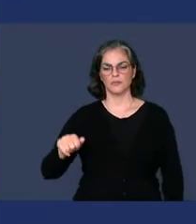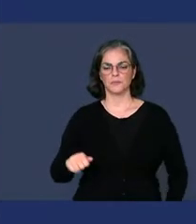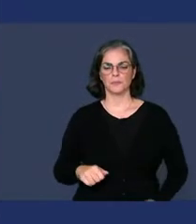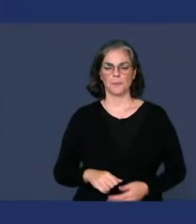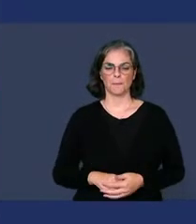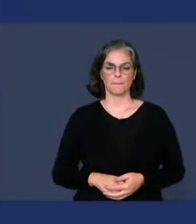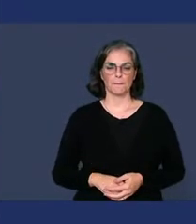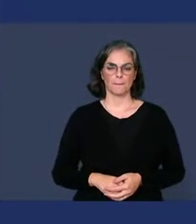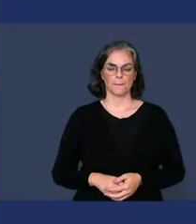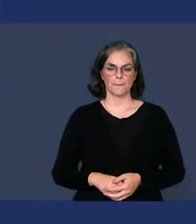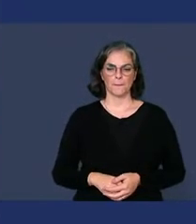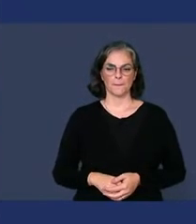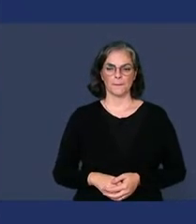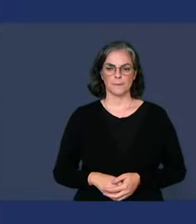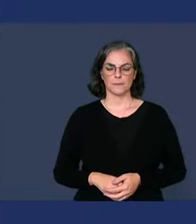ESSE PLENÁRIO. O PCDOB VOTA